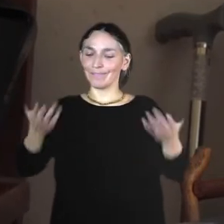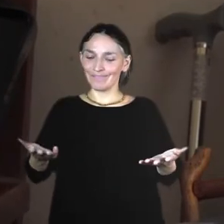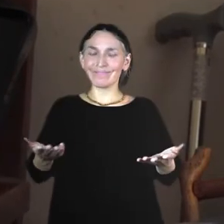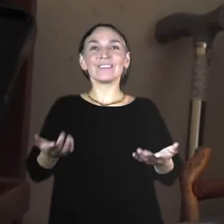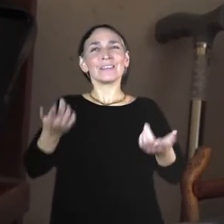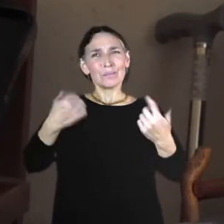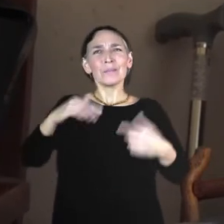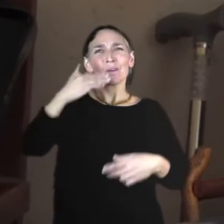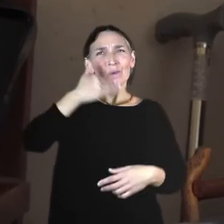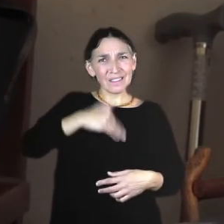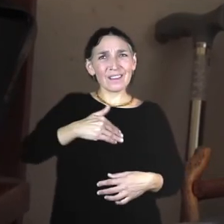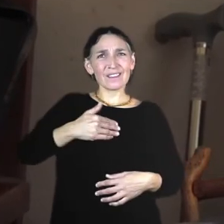Pero entiendo que ser mujer...